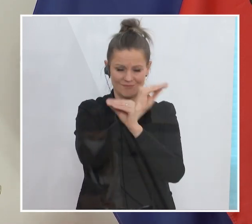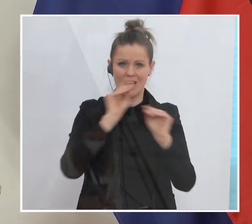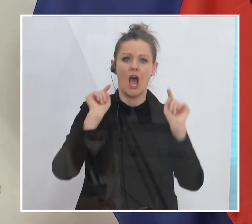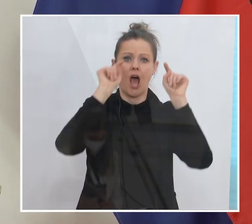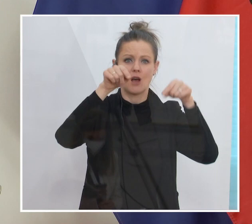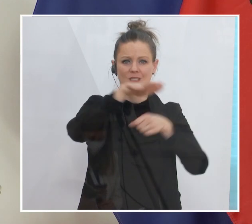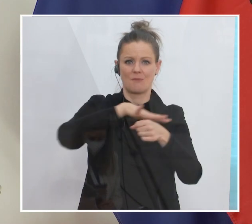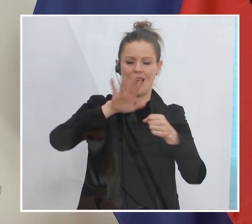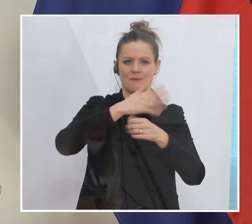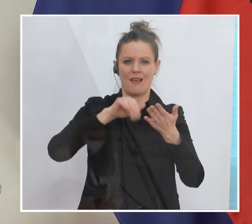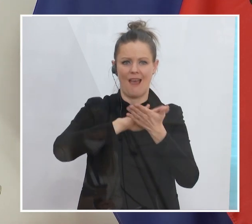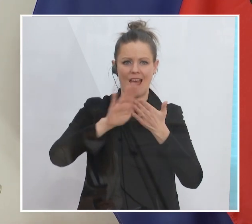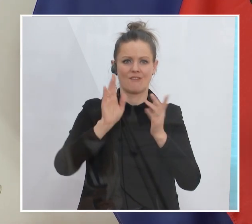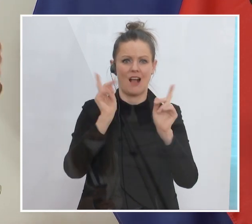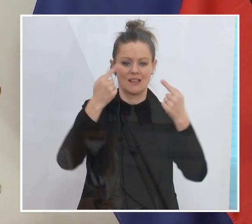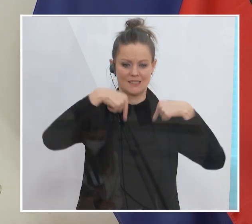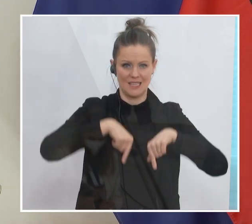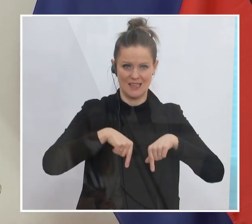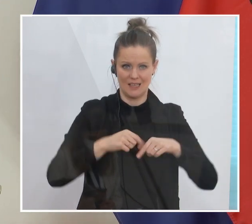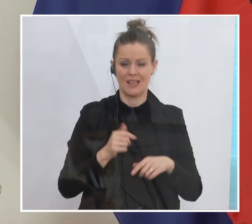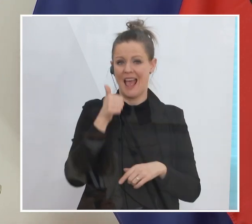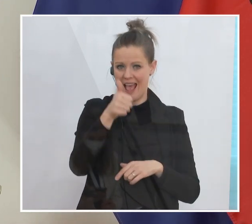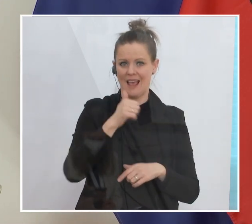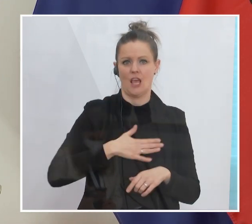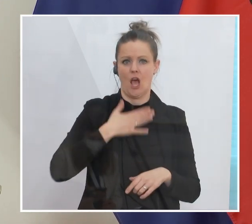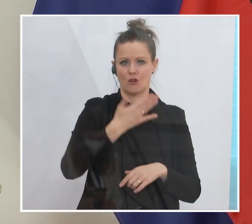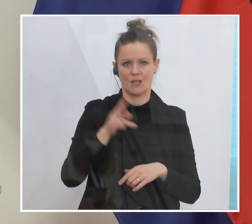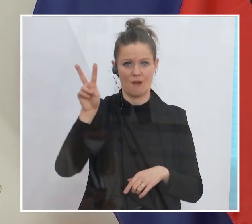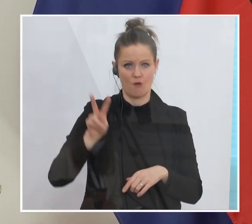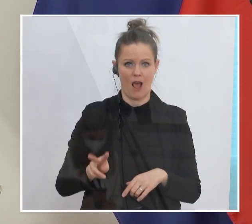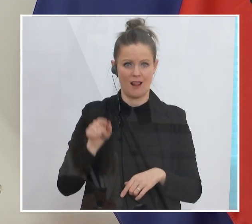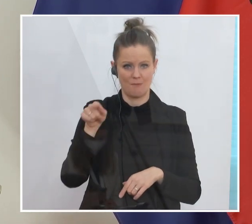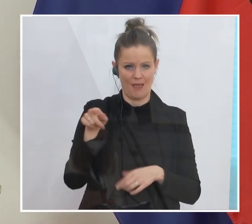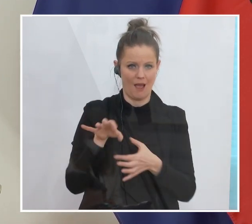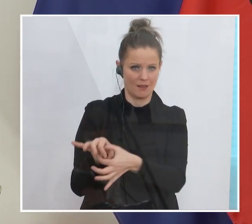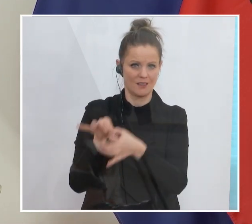als im Innenbereich. Eine Ausnahme bietet Vorarlberg, wo wir zurzeit wirklich ein sehr